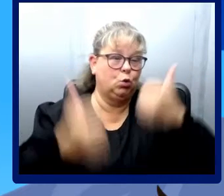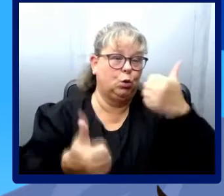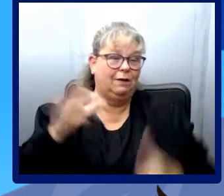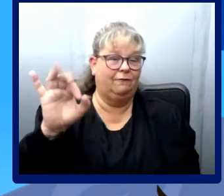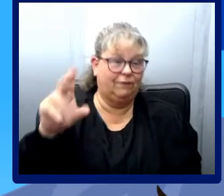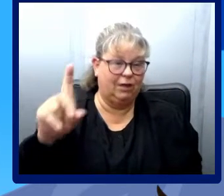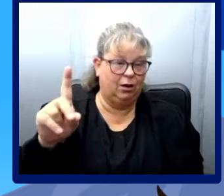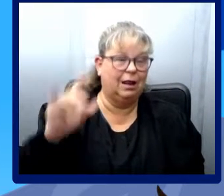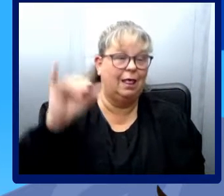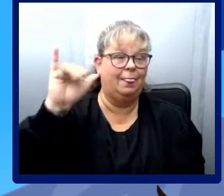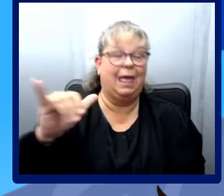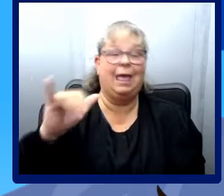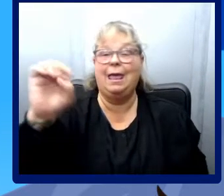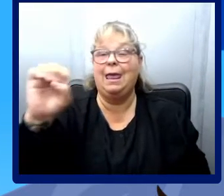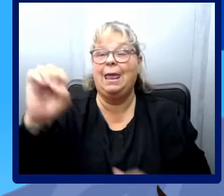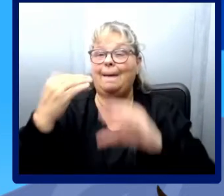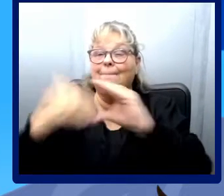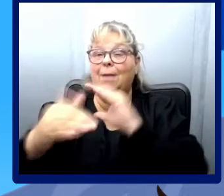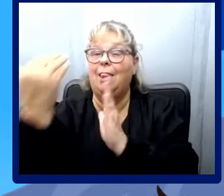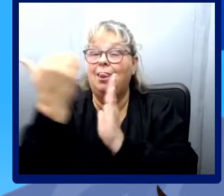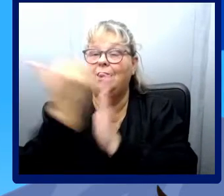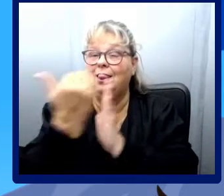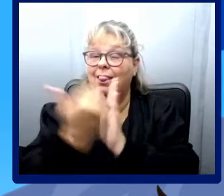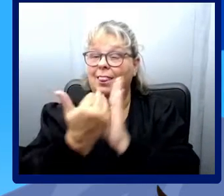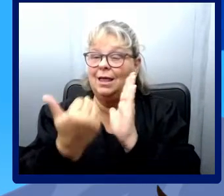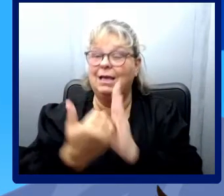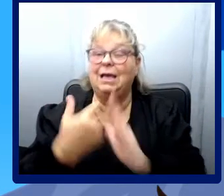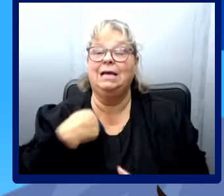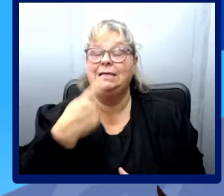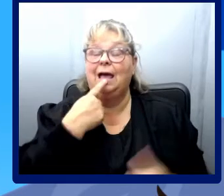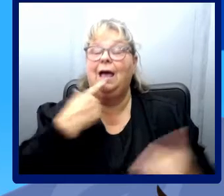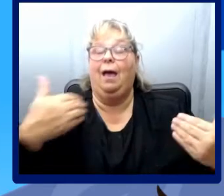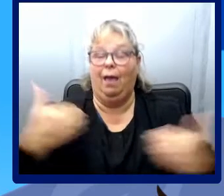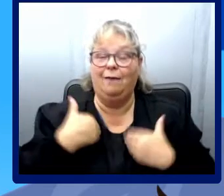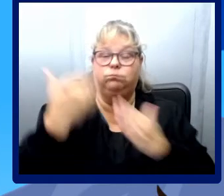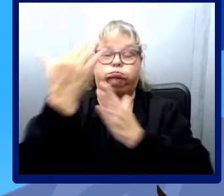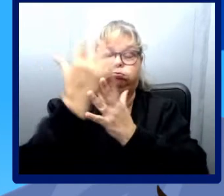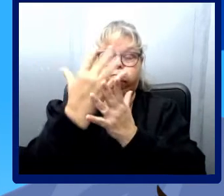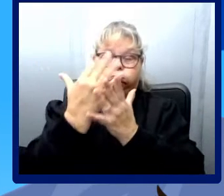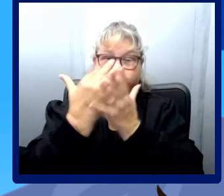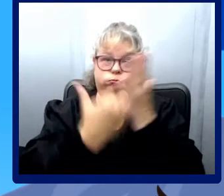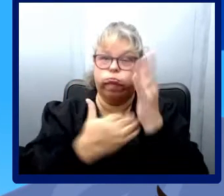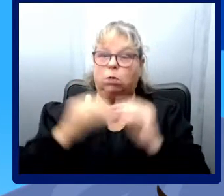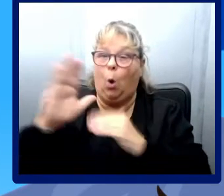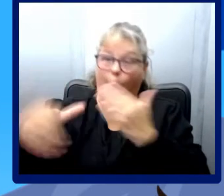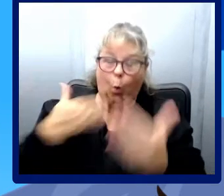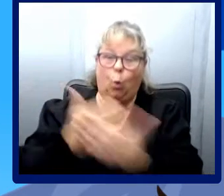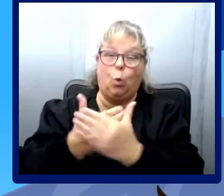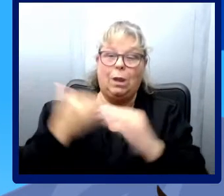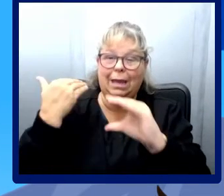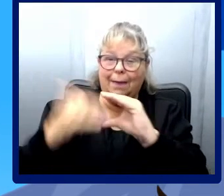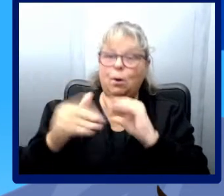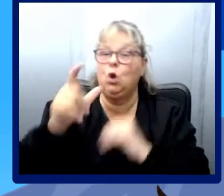Esa es la lista de correo electrónico que mencioné, contiene dirección de correo electrónico todo el que necesita ser actualizado